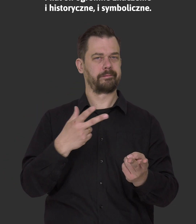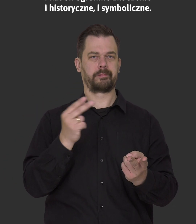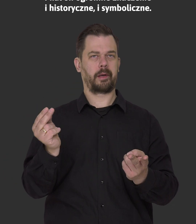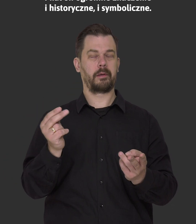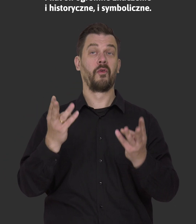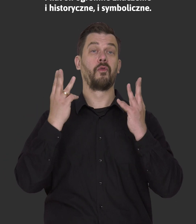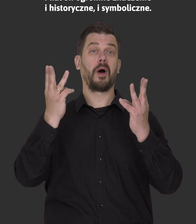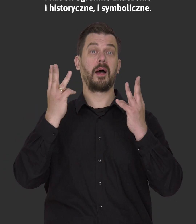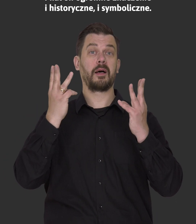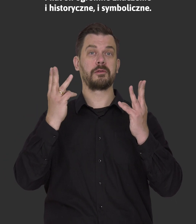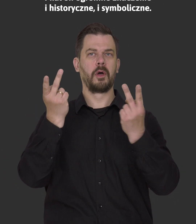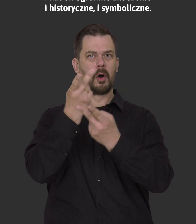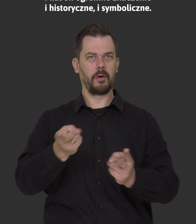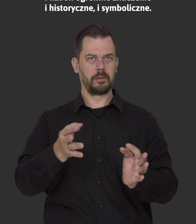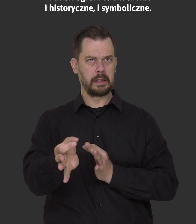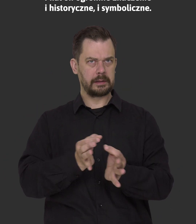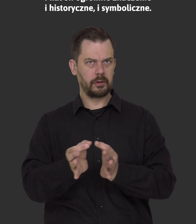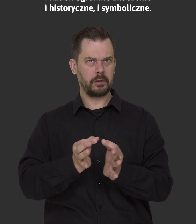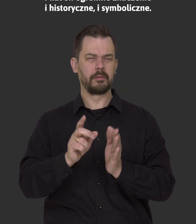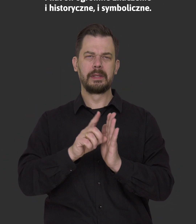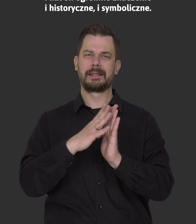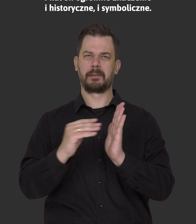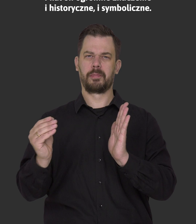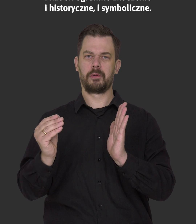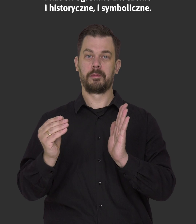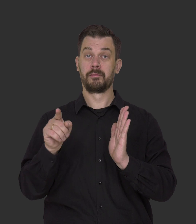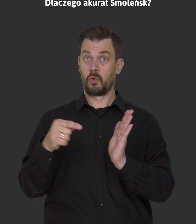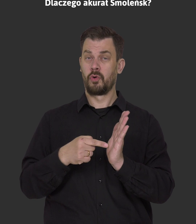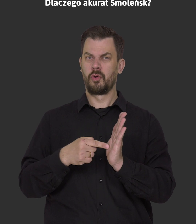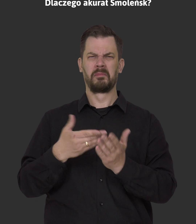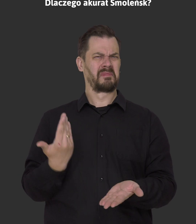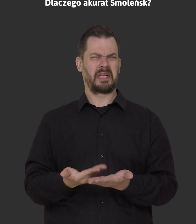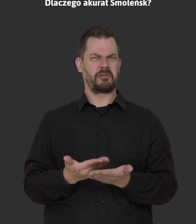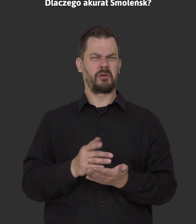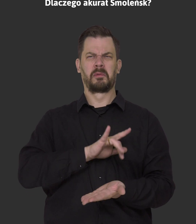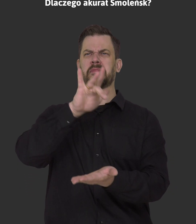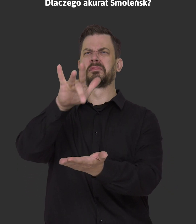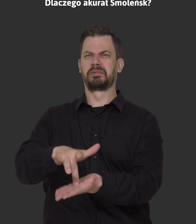Miał on ogromne znaczenie i historyczne, i symboliczne. Dlaczego akurat Smoleńsk?